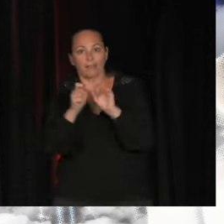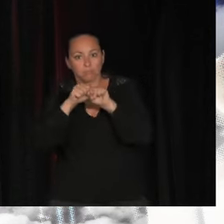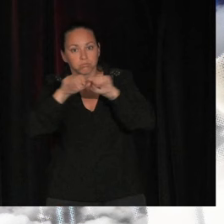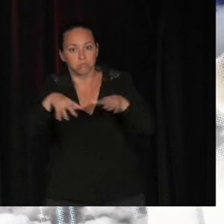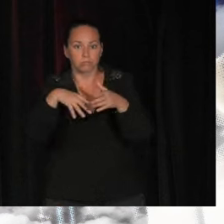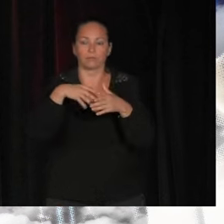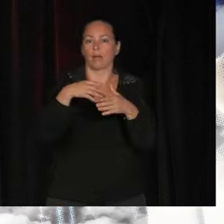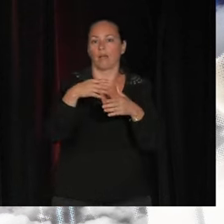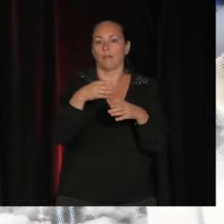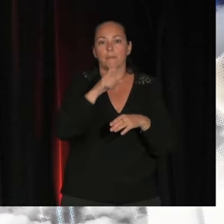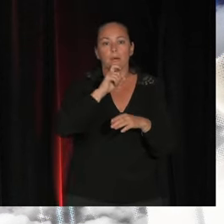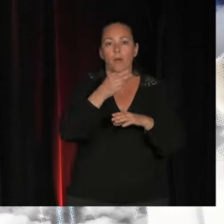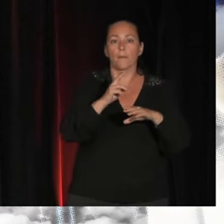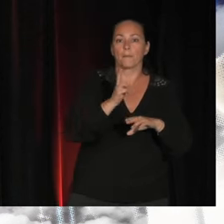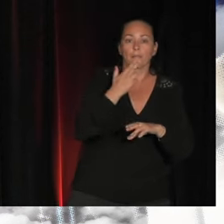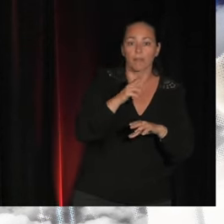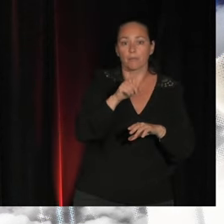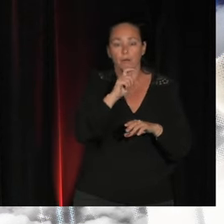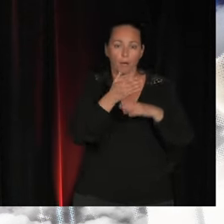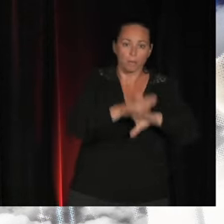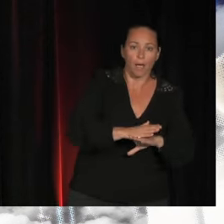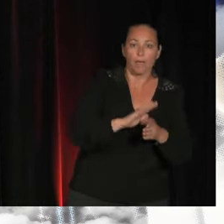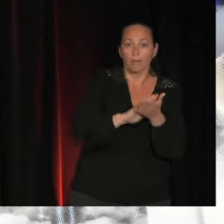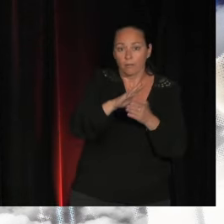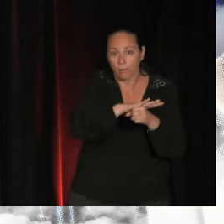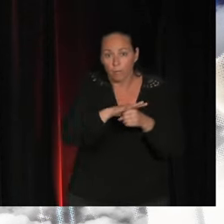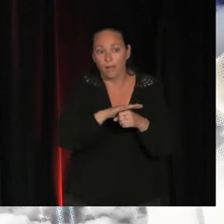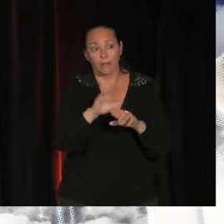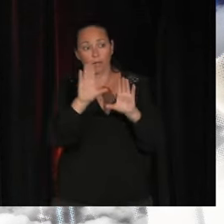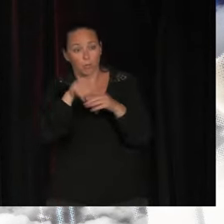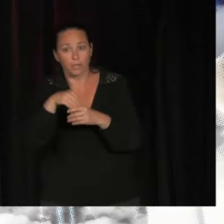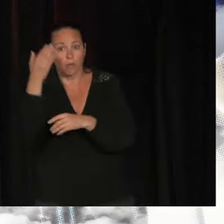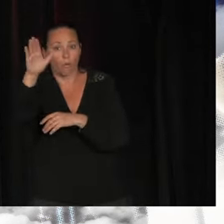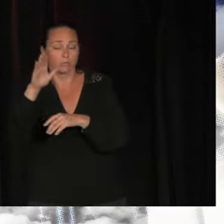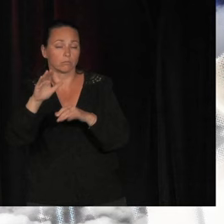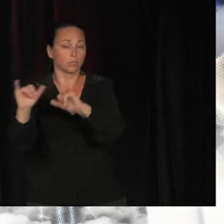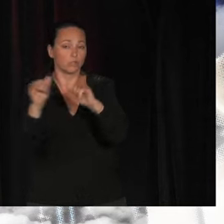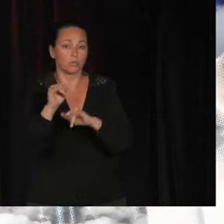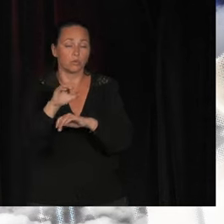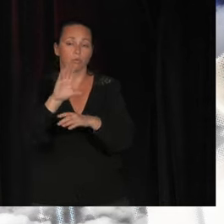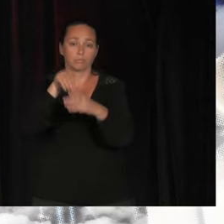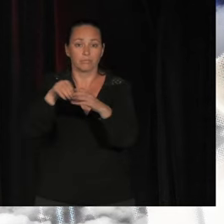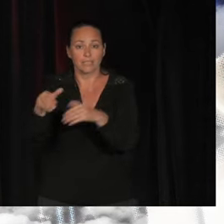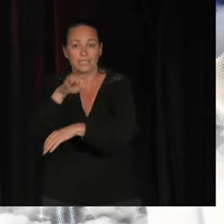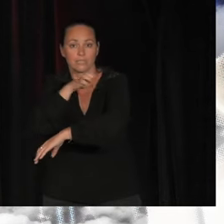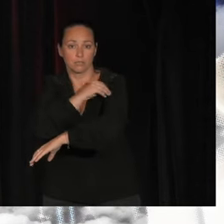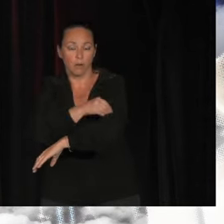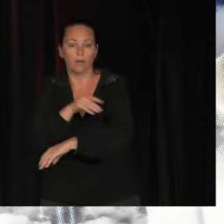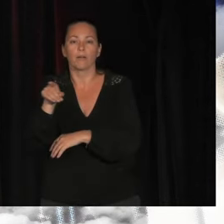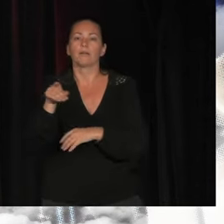De toute façon, ça, c'est réel pour tous les jeux, jeux services, e-sport, etc., qui se font sur la durée. Et là, il y a deux volets, c'est-à-dire qu'il y a le côté pur